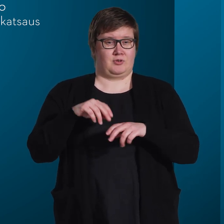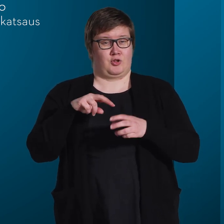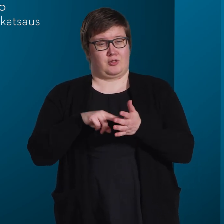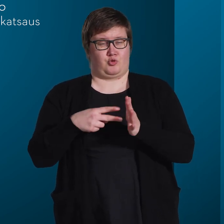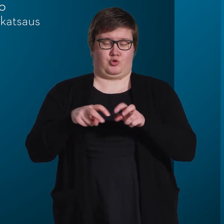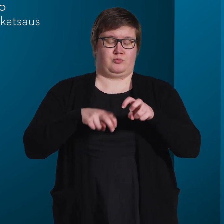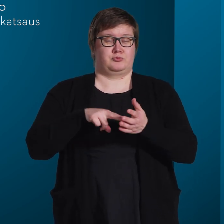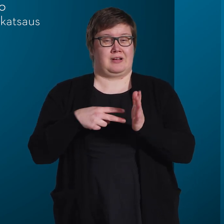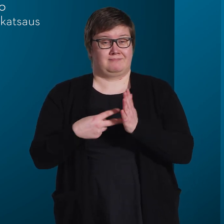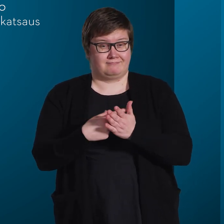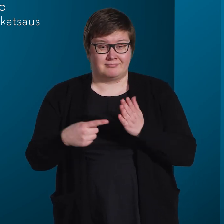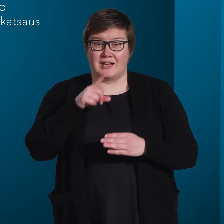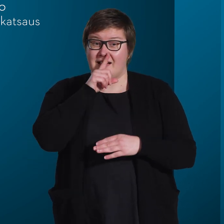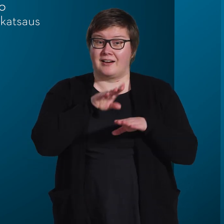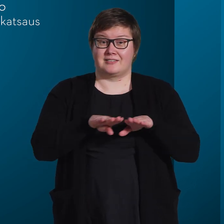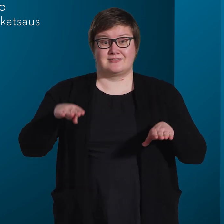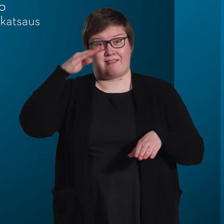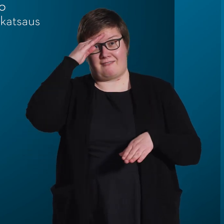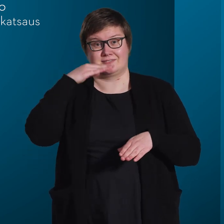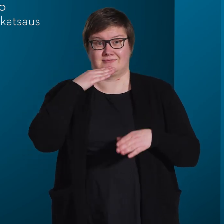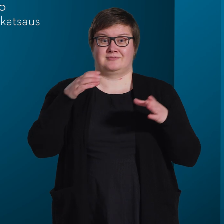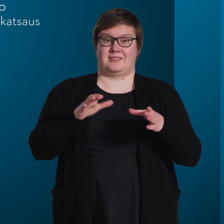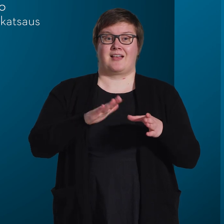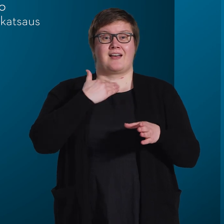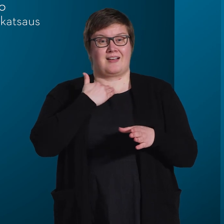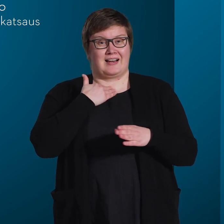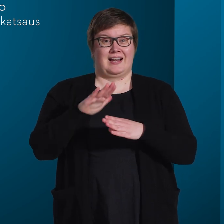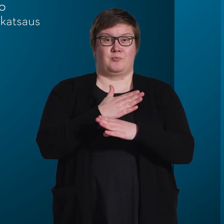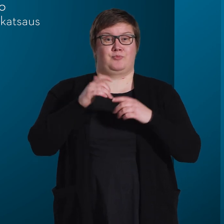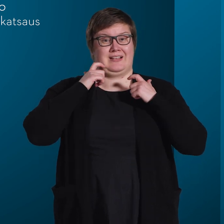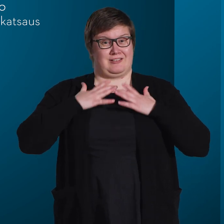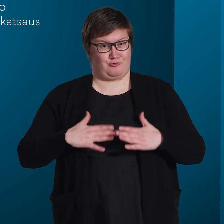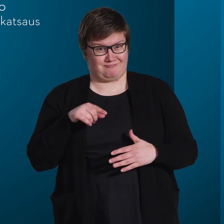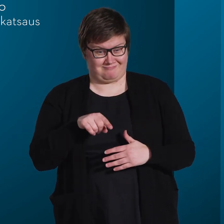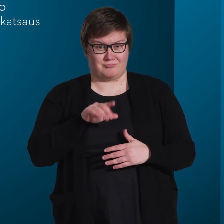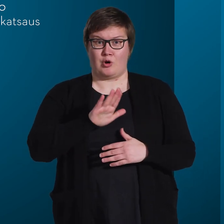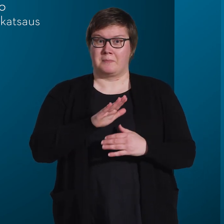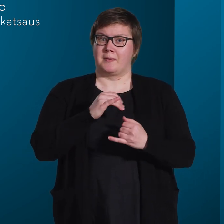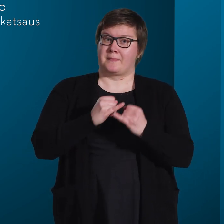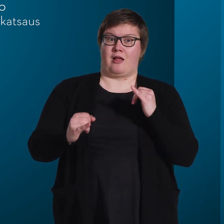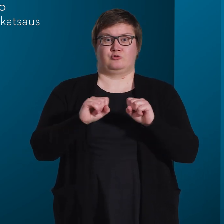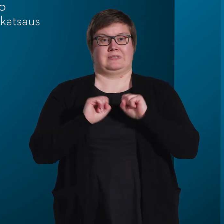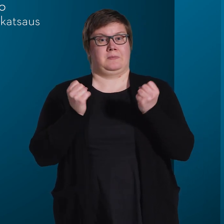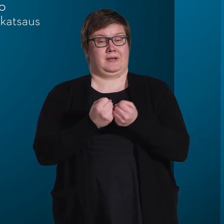Hiljaisen kansan äänet – remontoidut kehot -tutkimushankkeen päätösseminaari -